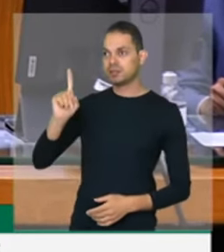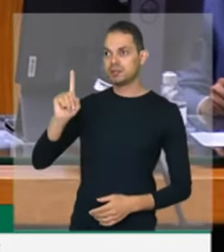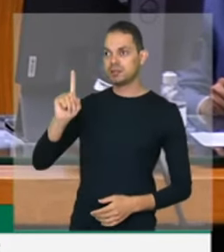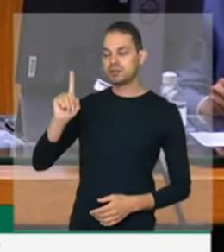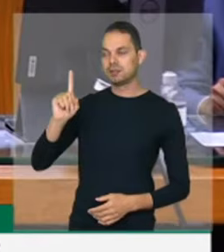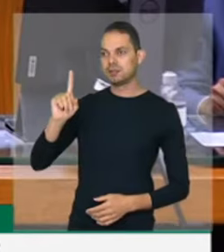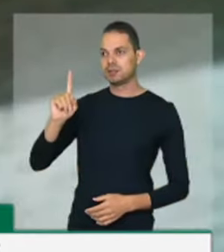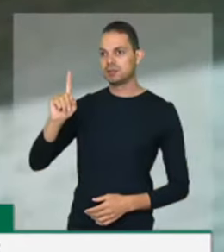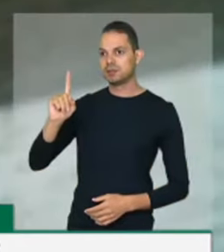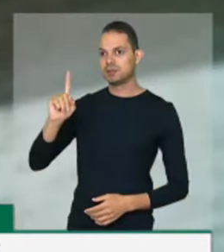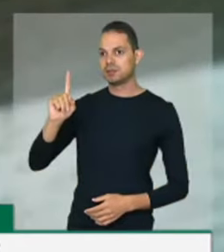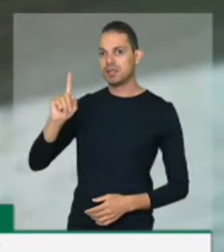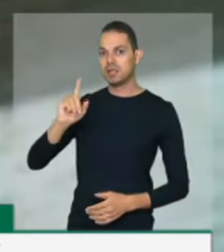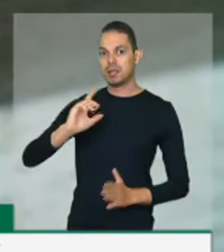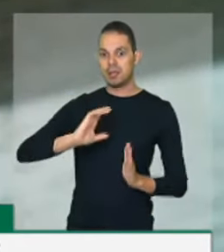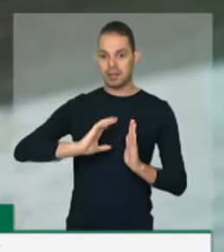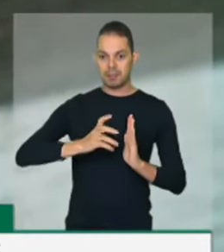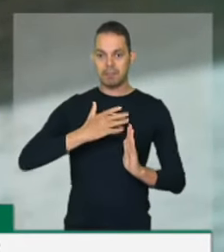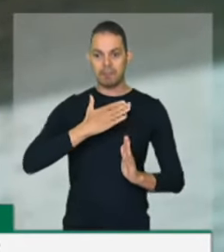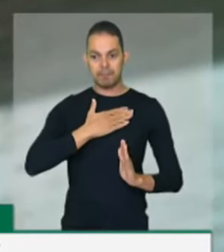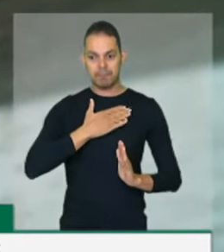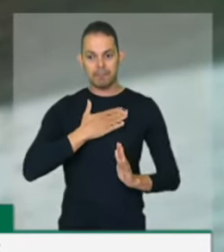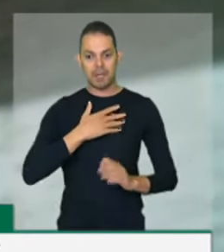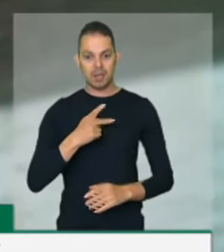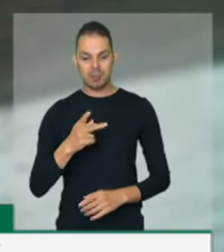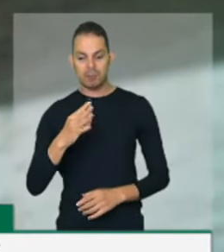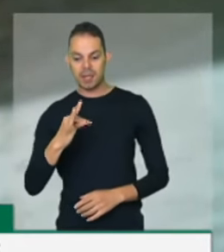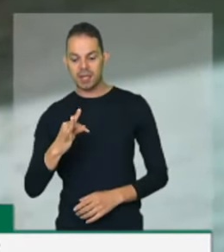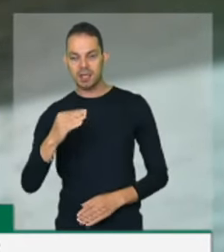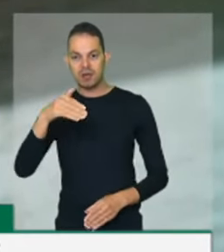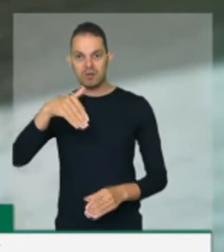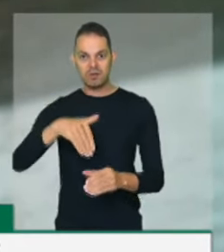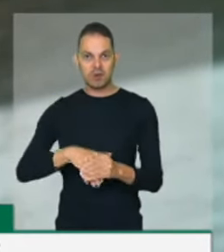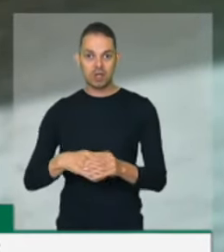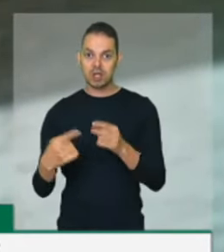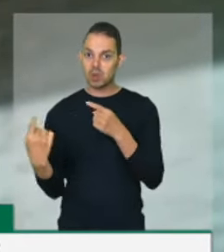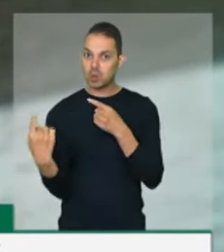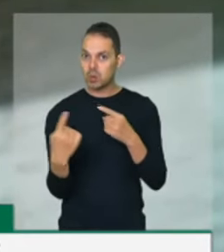PRESIDENTE, O PT VOTA CONTRA... O PROJETO RECONHECENDO.... CERTAMENTE